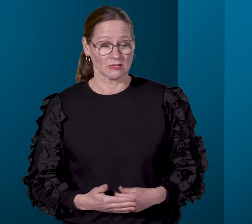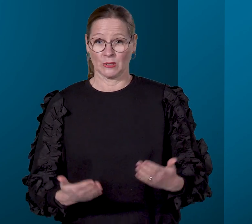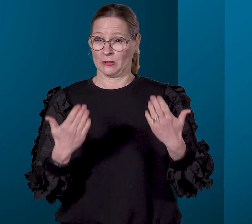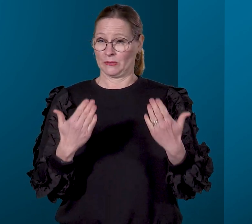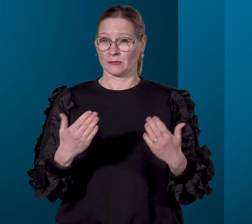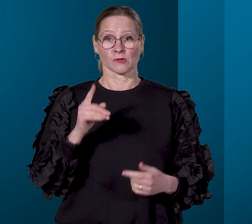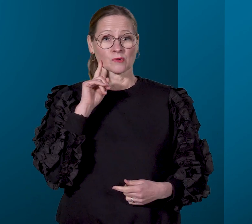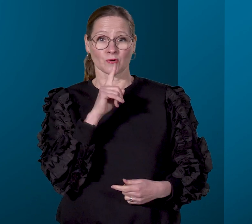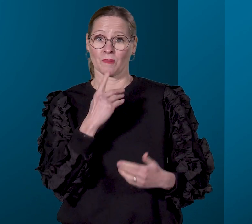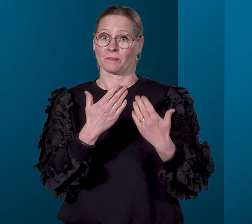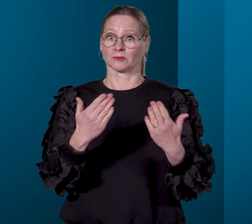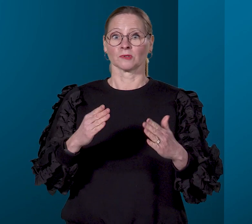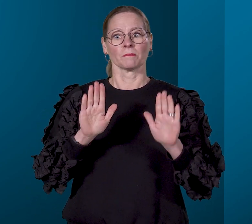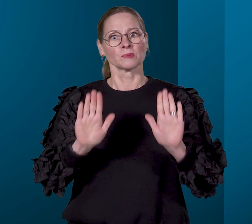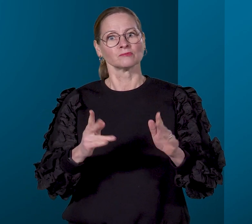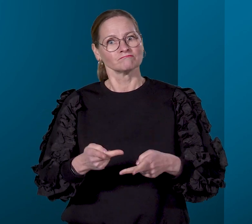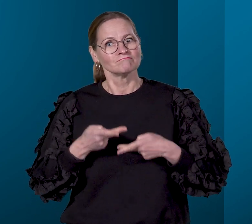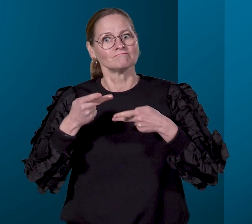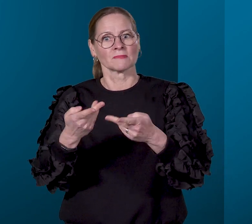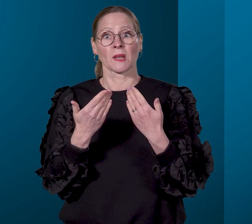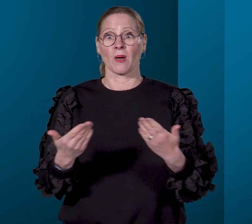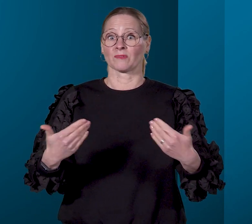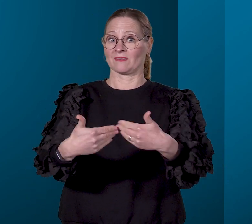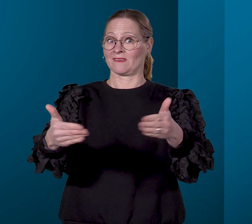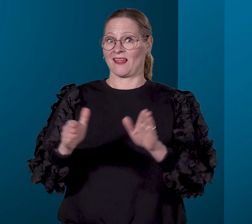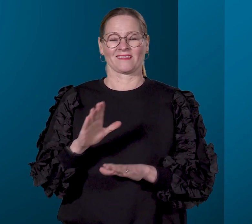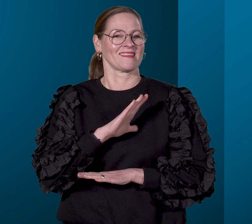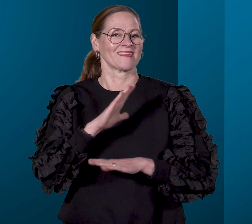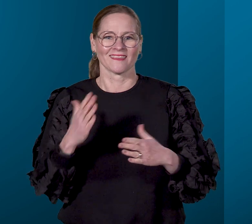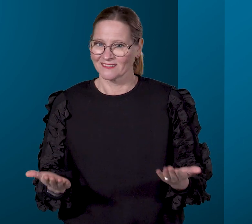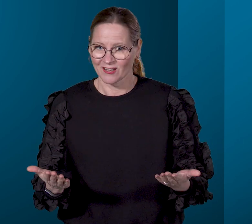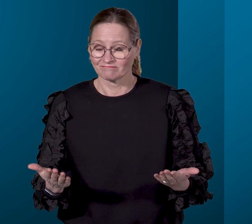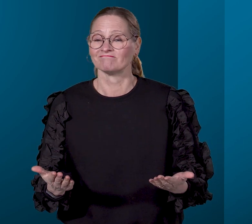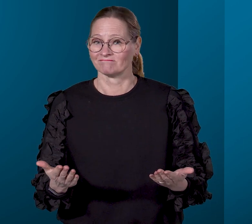Kuurojen museolla ei ole tällä hetkellä vakituista näyttelytilaa, -